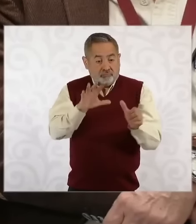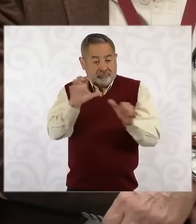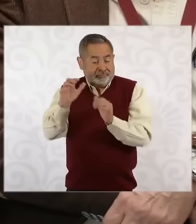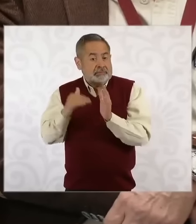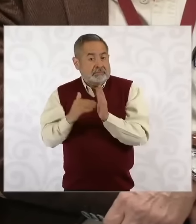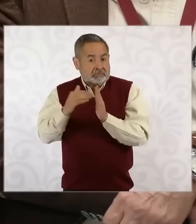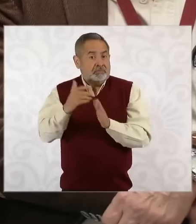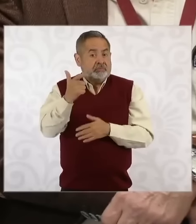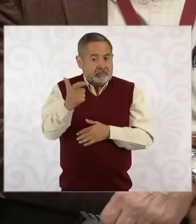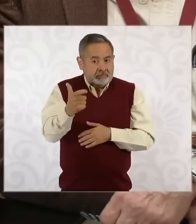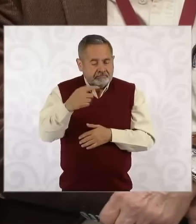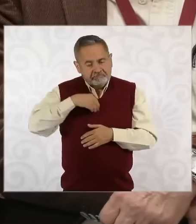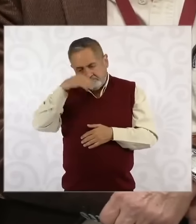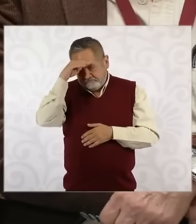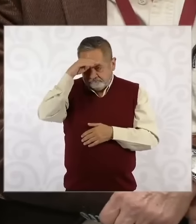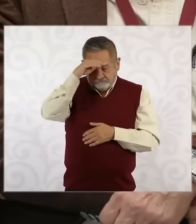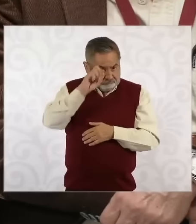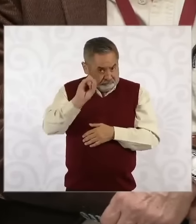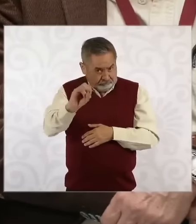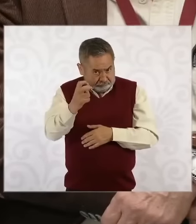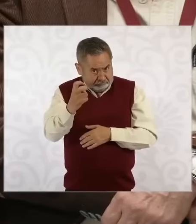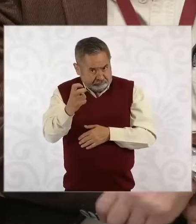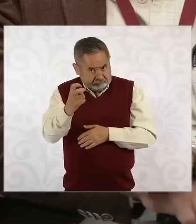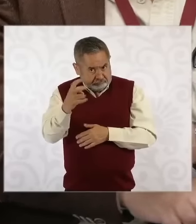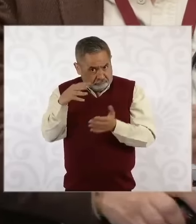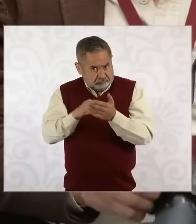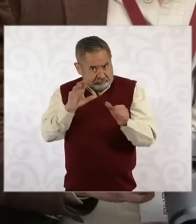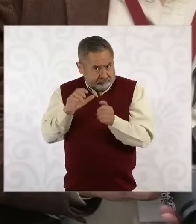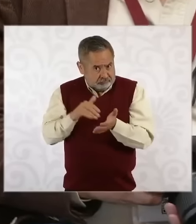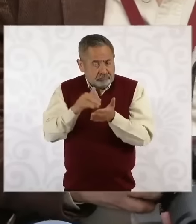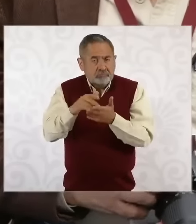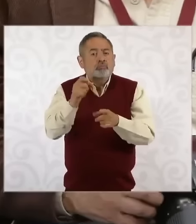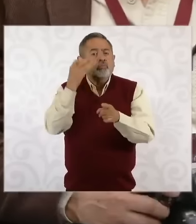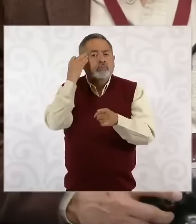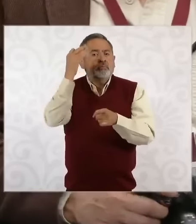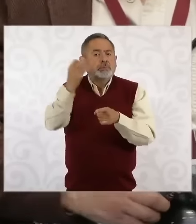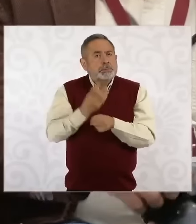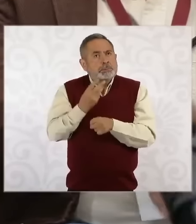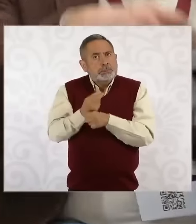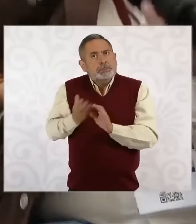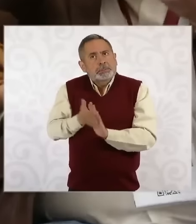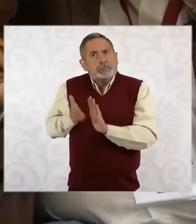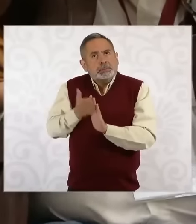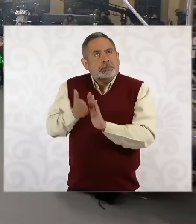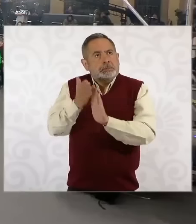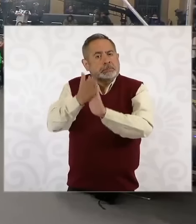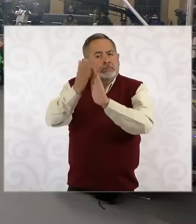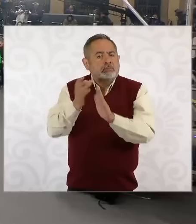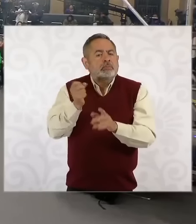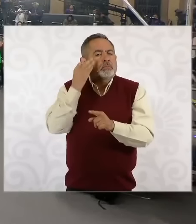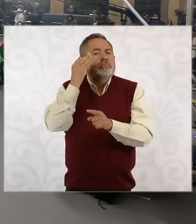de pesos. Si nos puede confirmar esto y este, ¿cuánto va a durar esta obra, por favor? Sí. Eh,